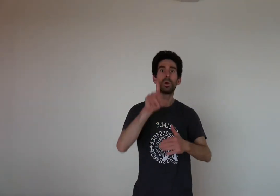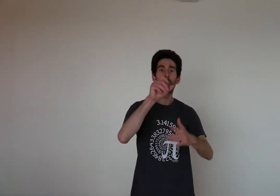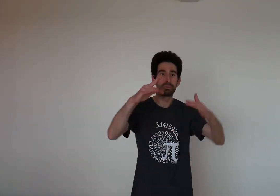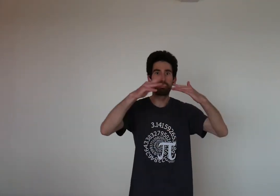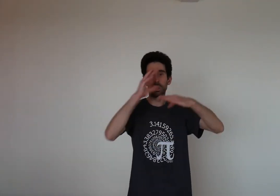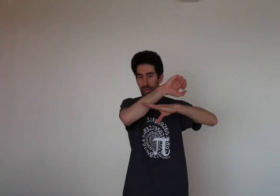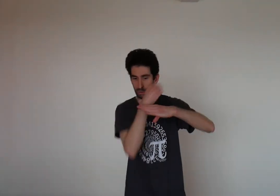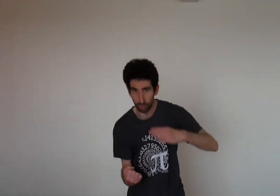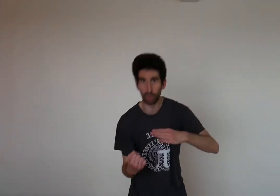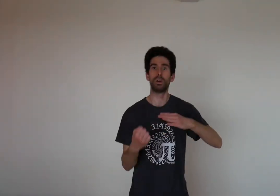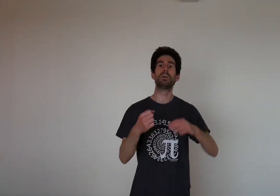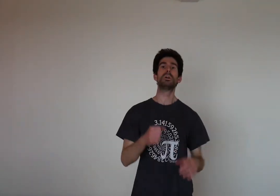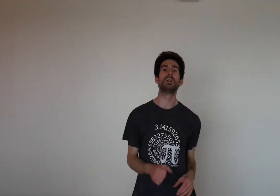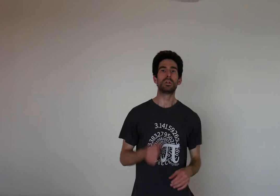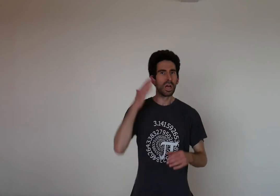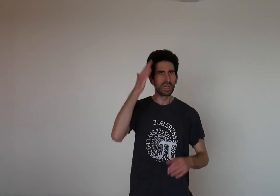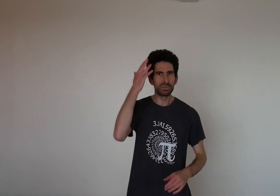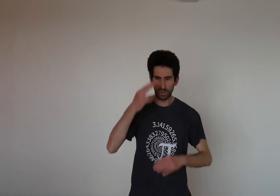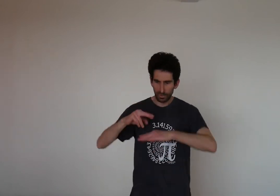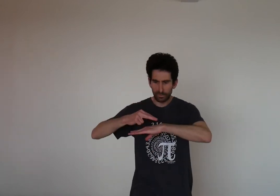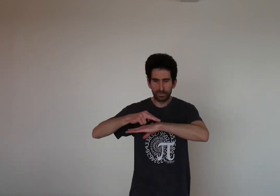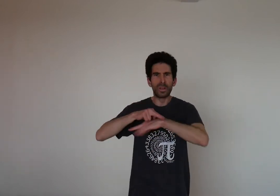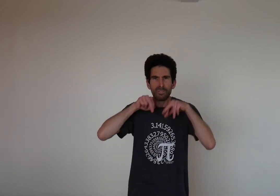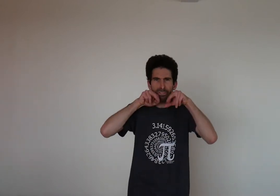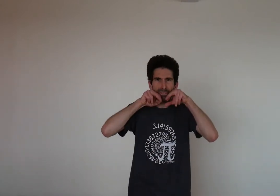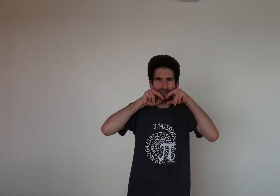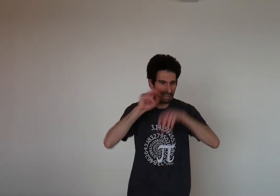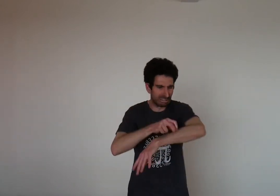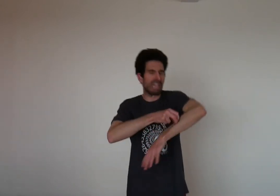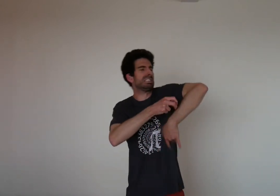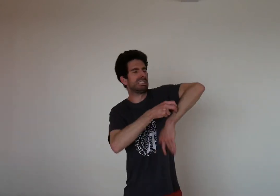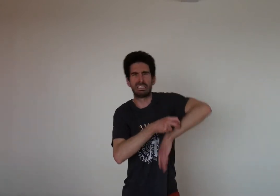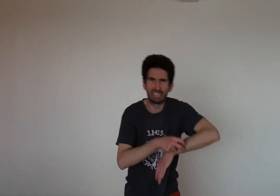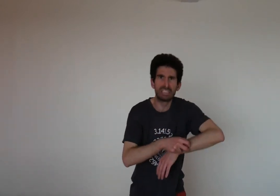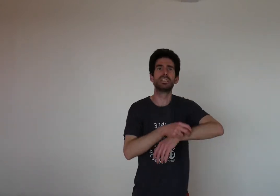Se noyer dans l'eau. Se faire mordre par un rat.